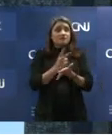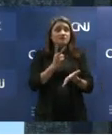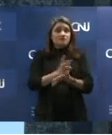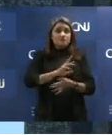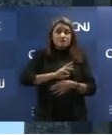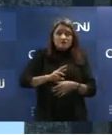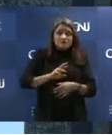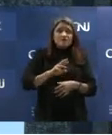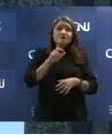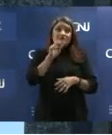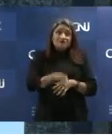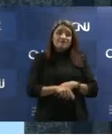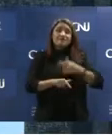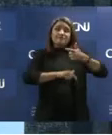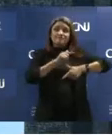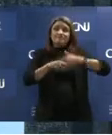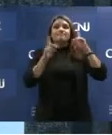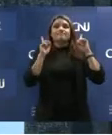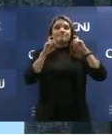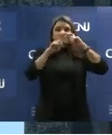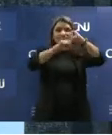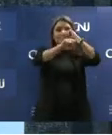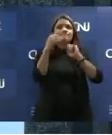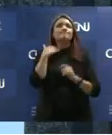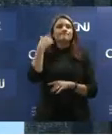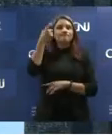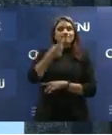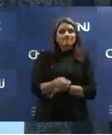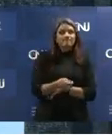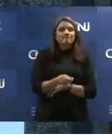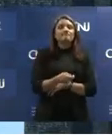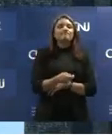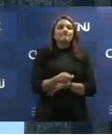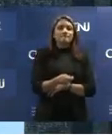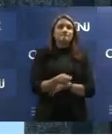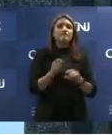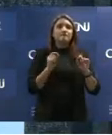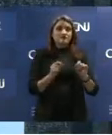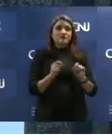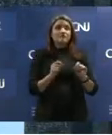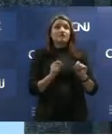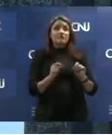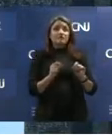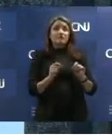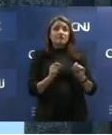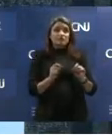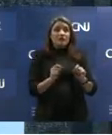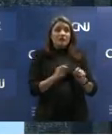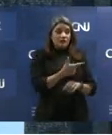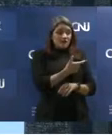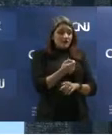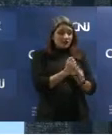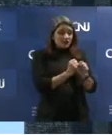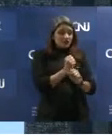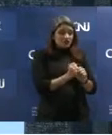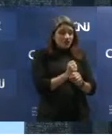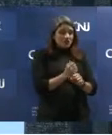em deixar a vara quando está lá, há aproximadamente 20 anos. Por que não surge esse problema? Antes de 20 anos?